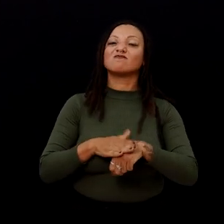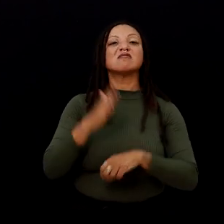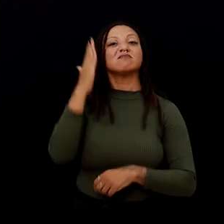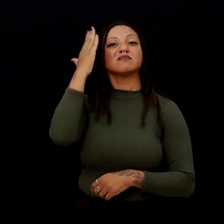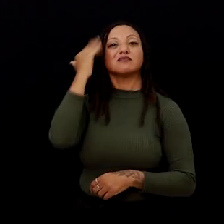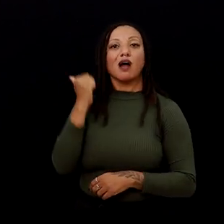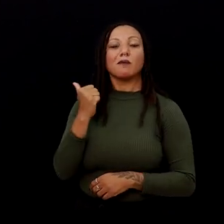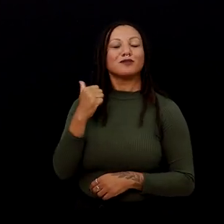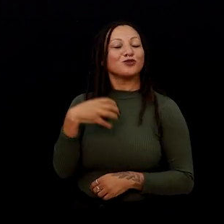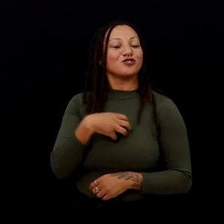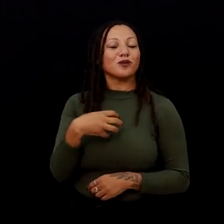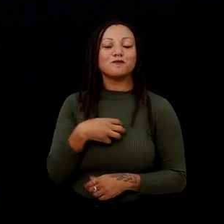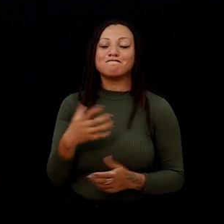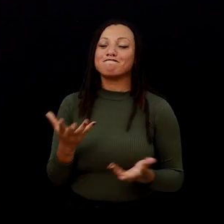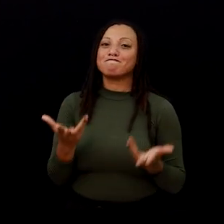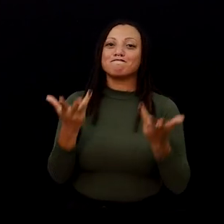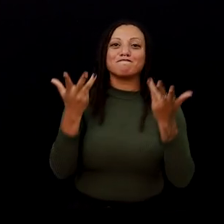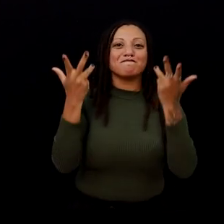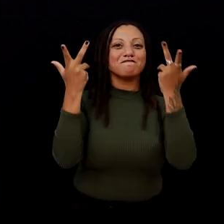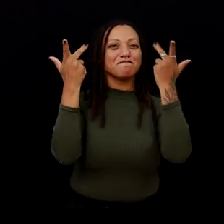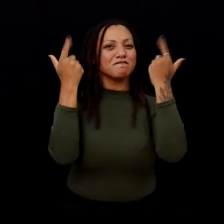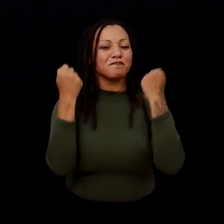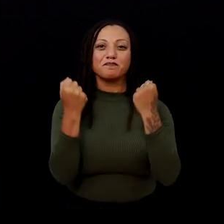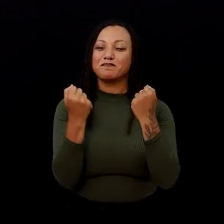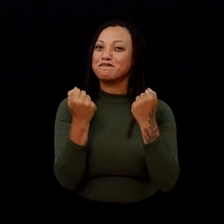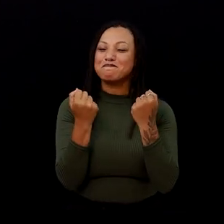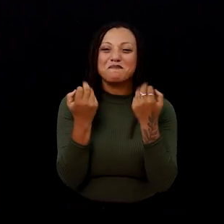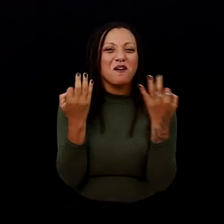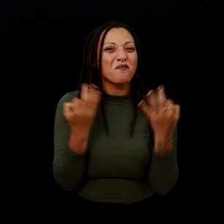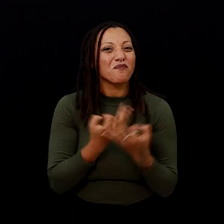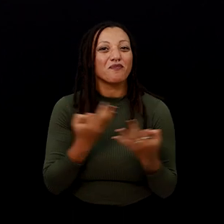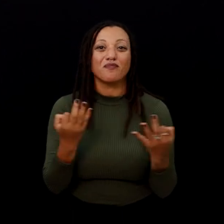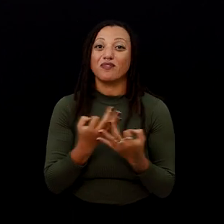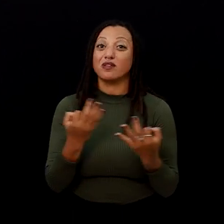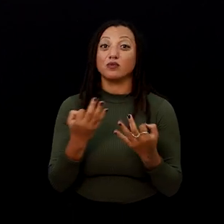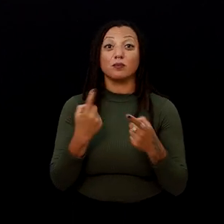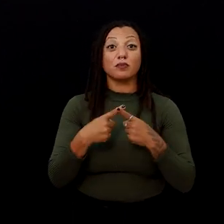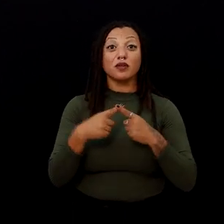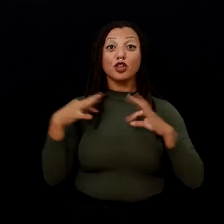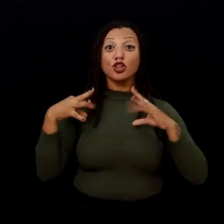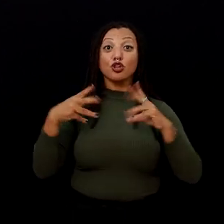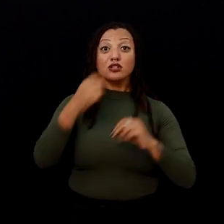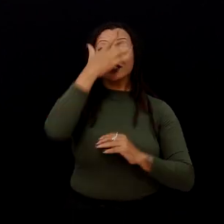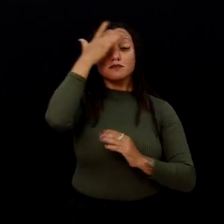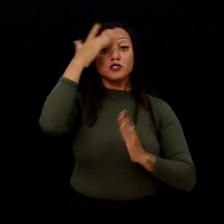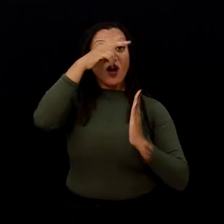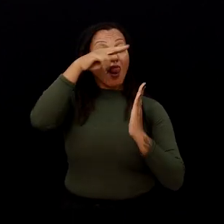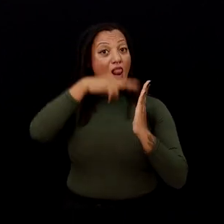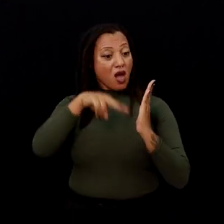E Machado faz isso com... Lindamente, quase que com uma perfeição tamanha